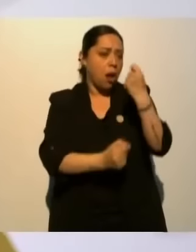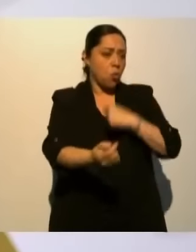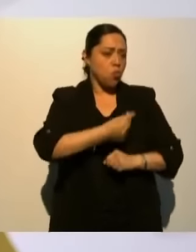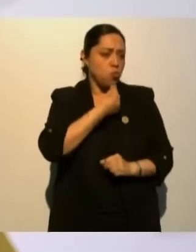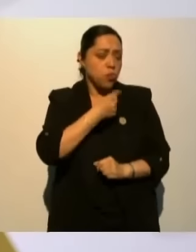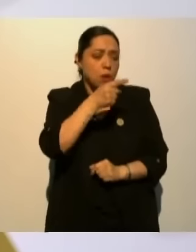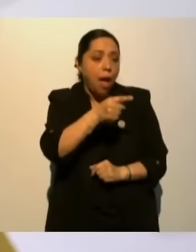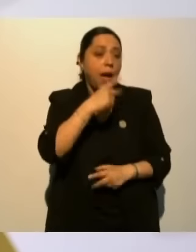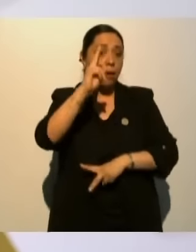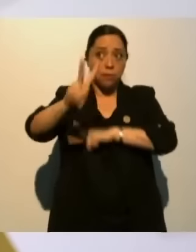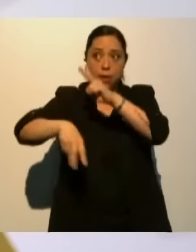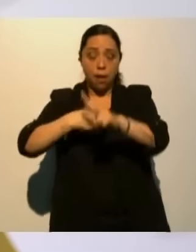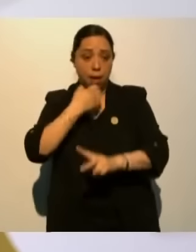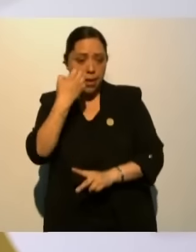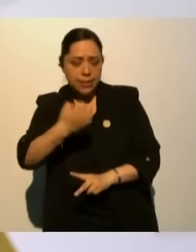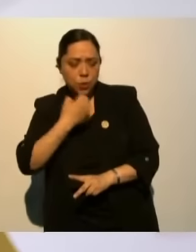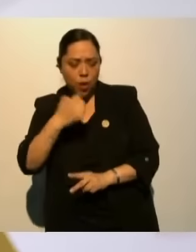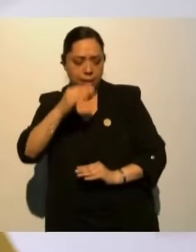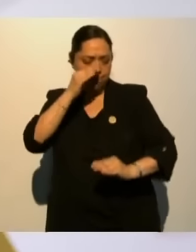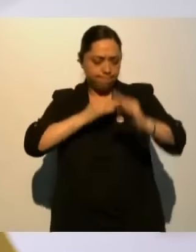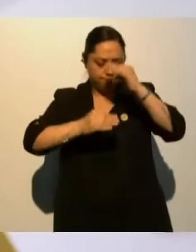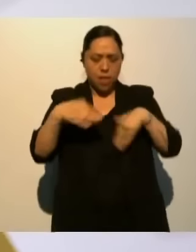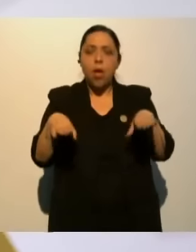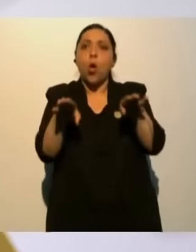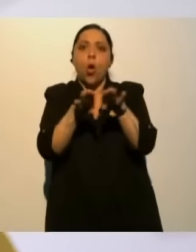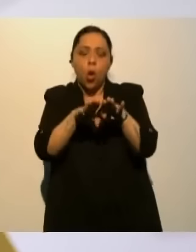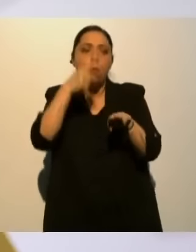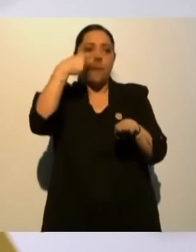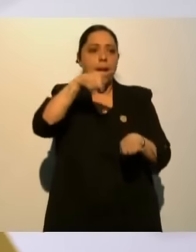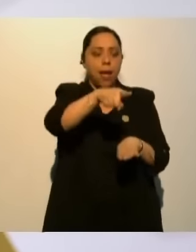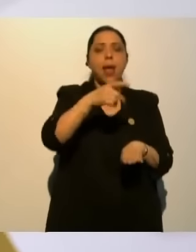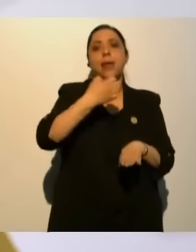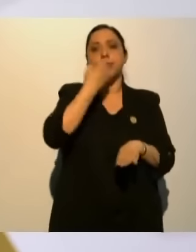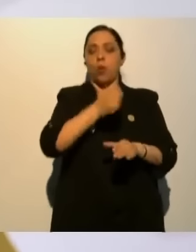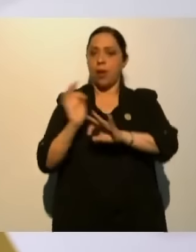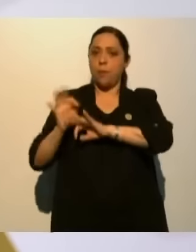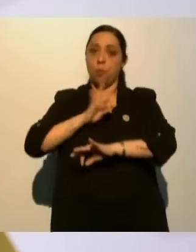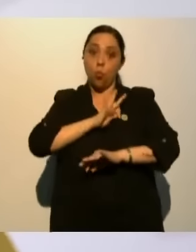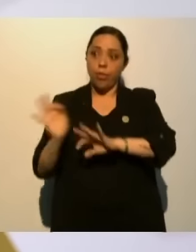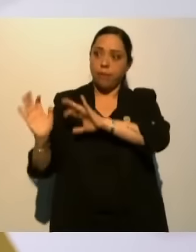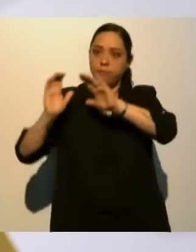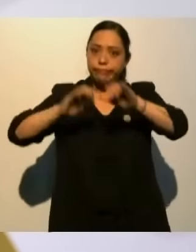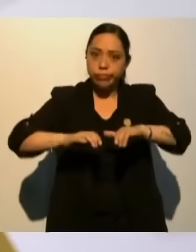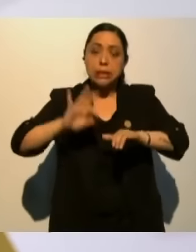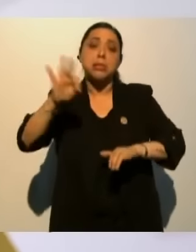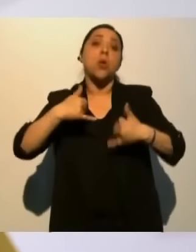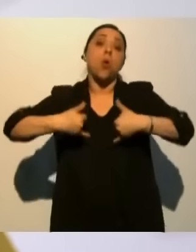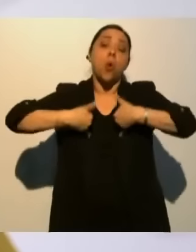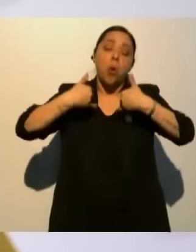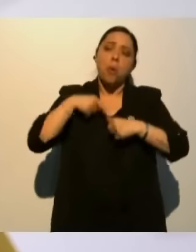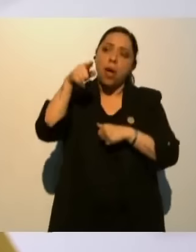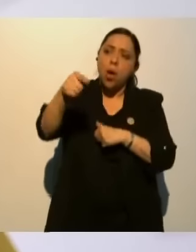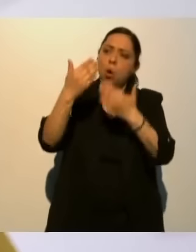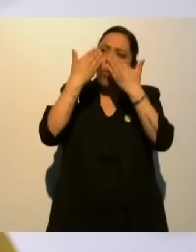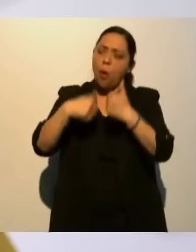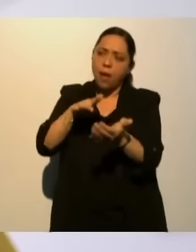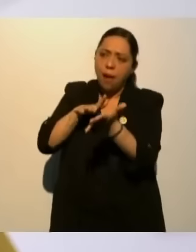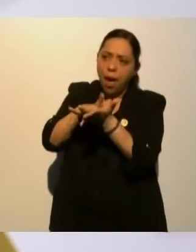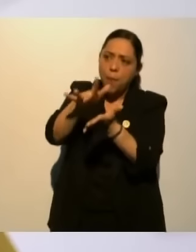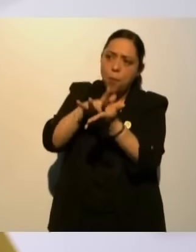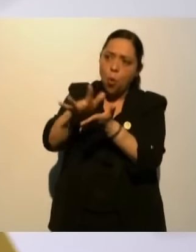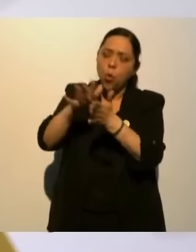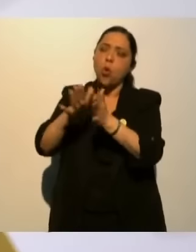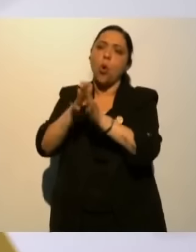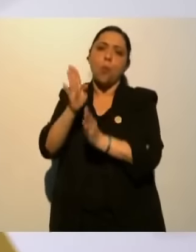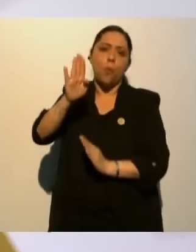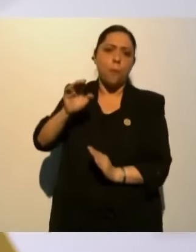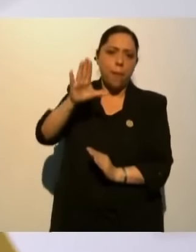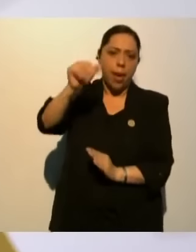todo Para incorporarlo si un joven no recibe beca ayudarle en el trámite de esta manera